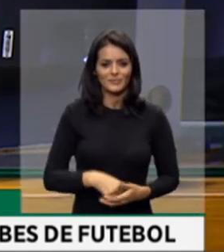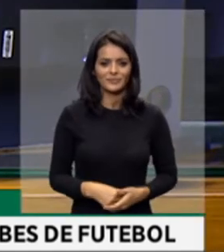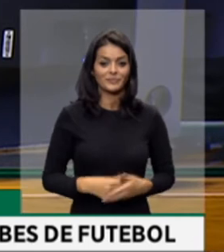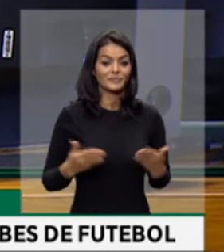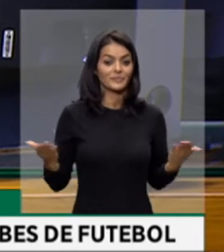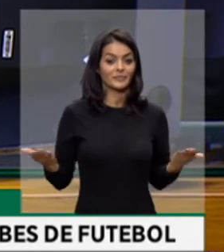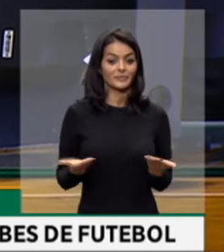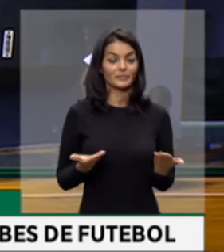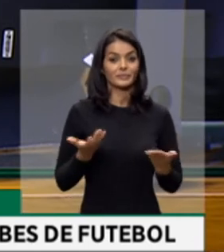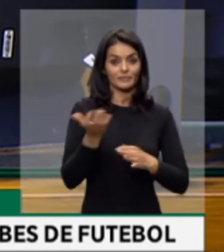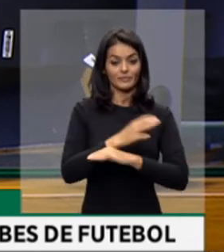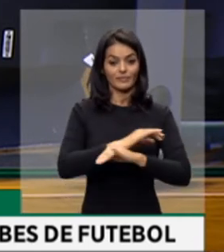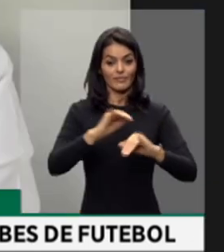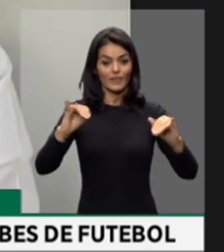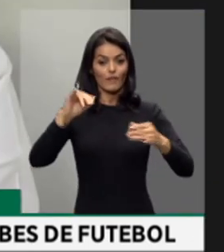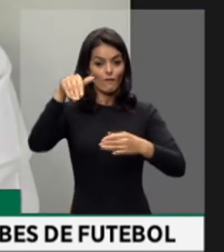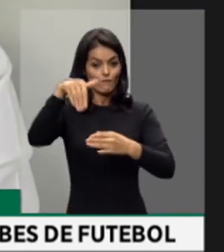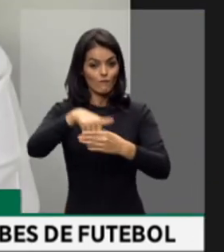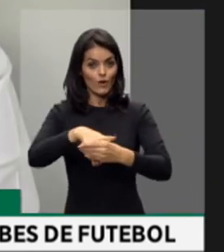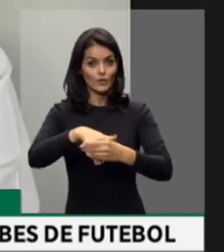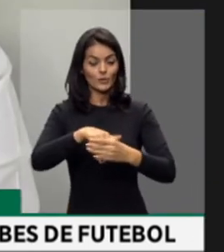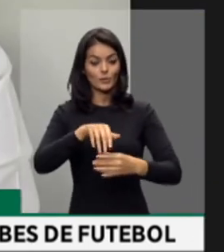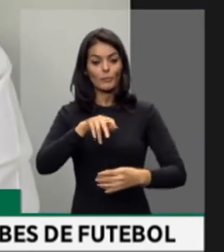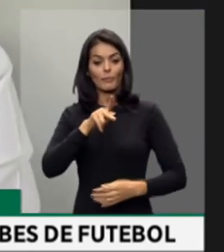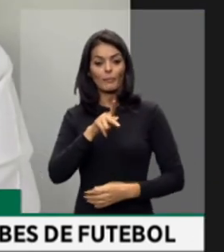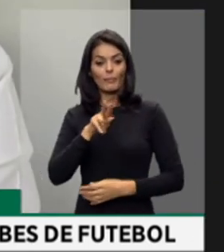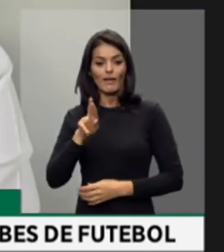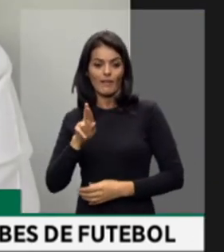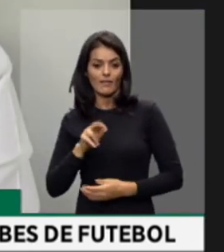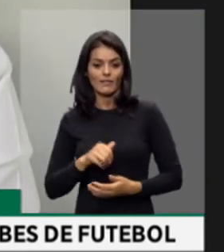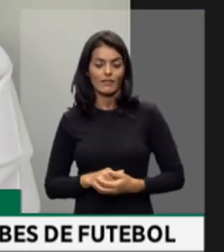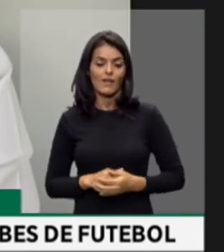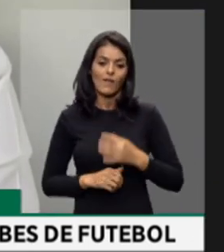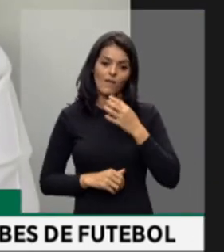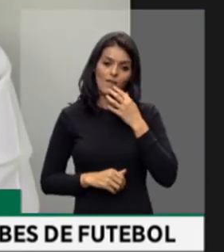COMO VOTA O PDT? -- [DEPUTADO]: PDT ENCAMINHA O VOTO SIM, PRESIDENTE. OBRIGADO. [DEPUTADO]: PRESIDENTE SÓ PARA REGISTRAR